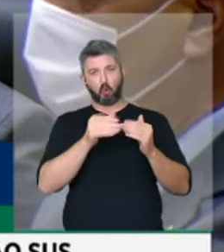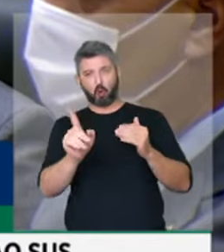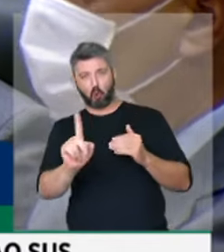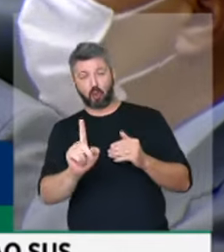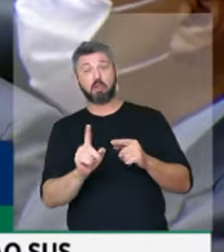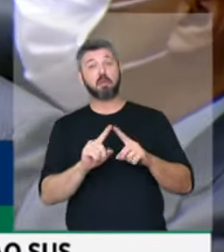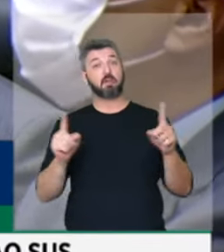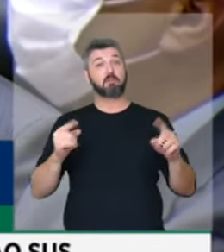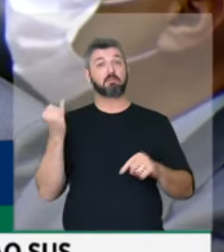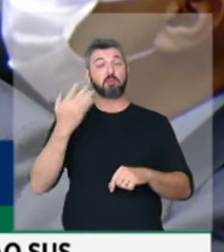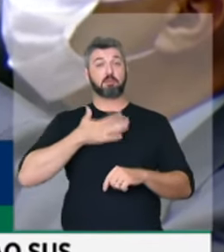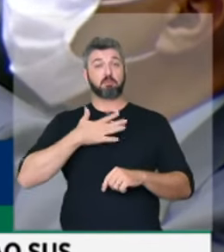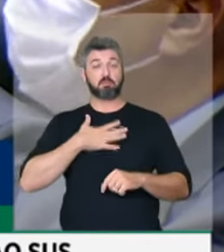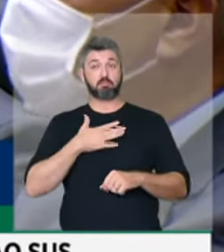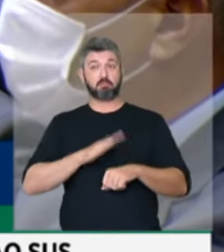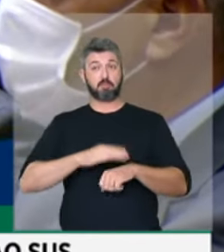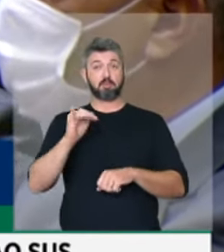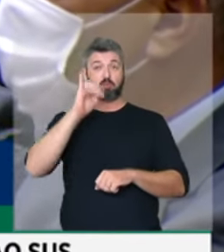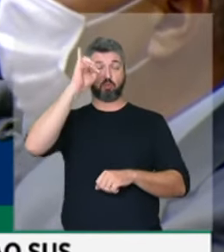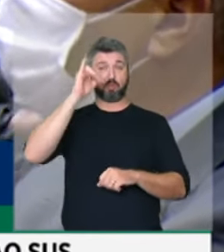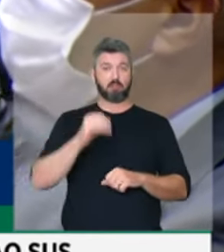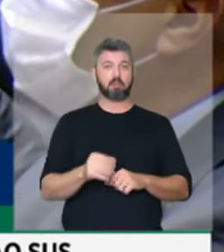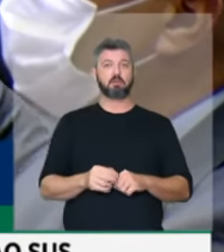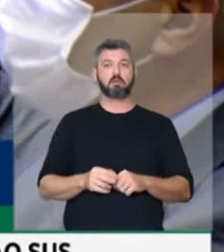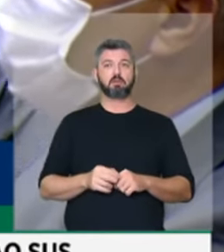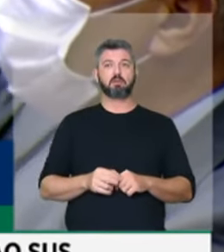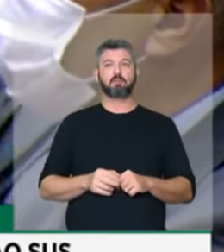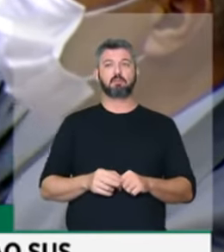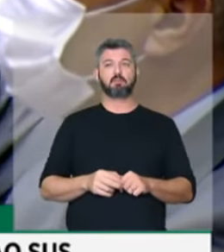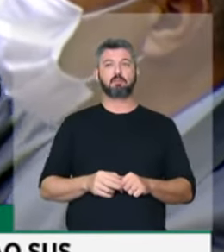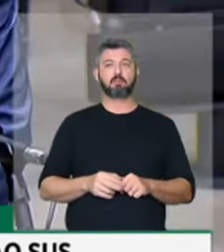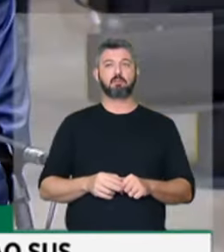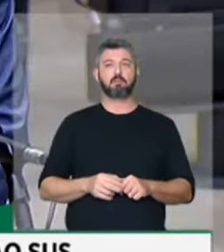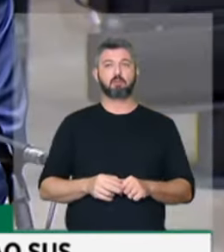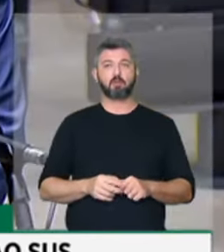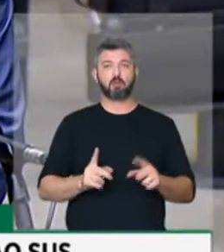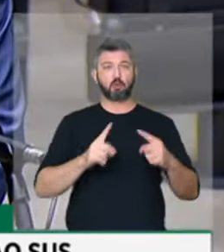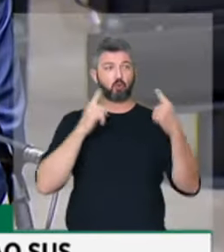PADILHA, DO SOLLA, DO HIRAN QUE É UM IRMÃO QUE A VIDA ME DEU, QUE A GENTE POSSA RECONSTRUIR RECONSTRUIR O